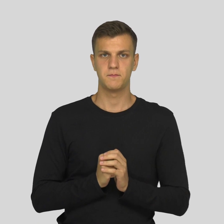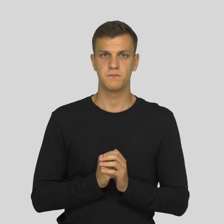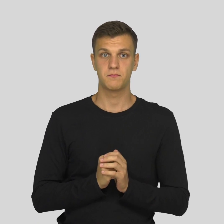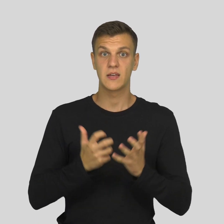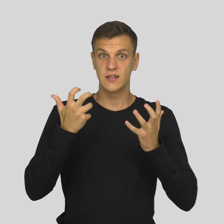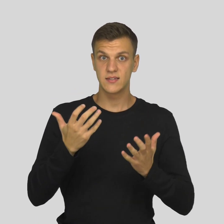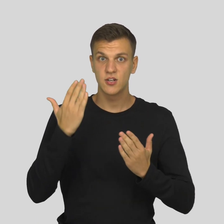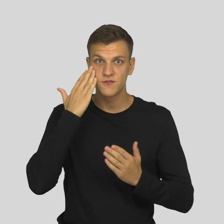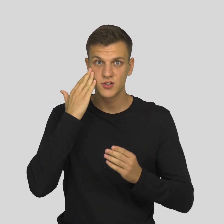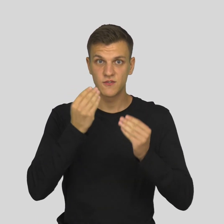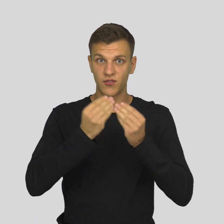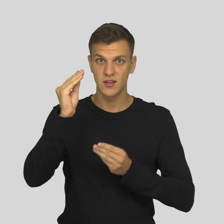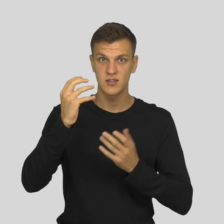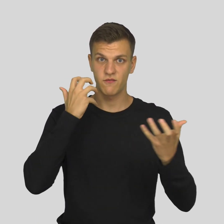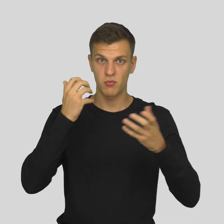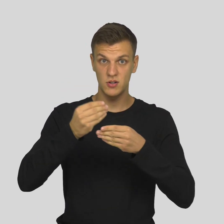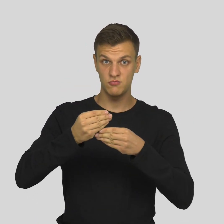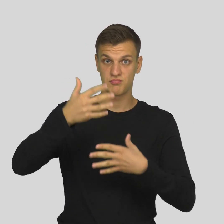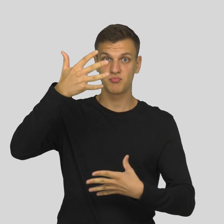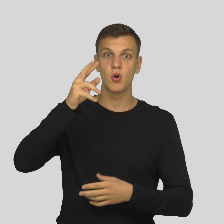Listę podmiotów publicznych